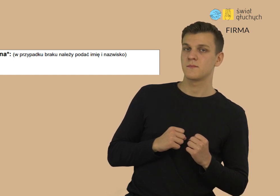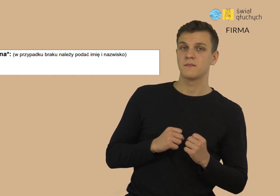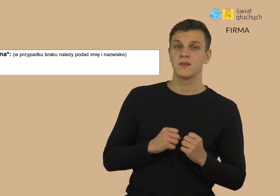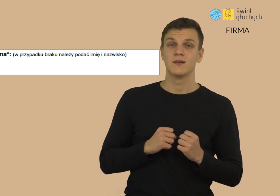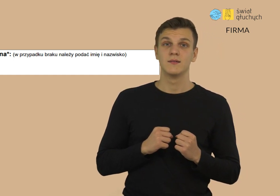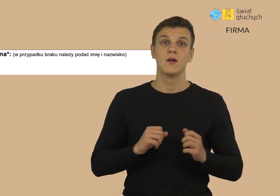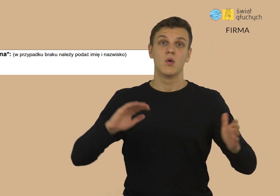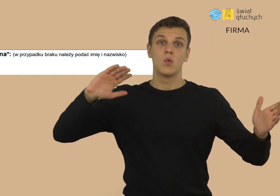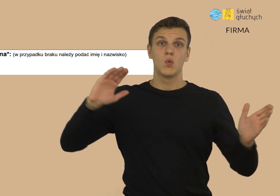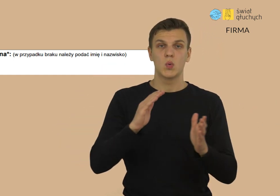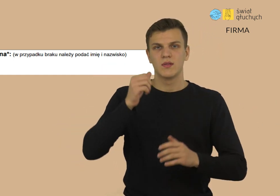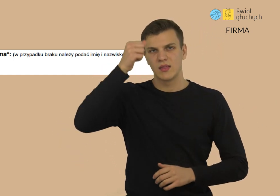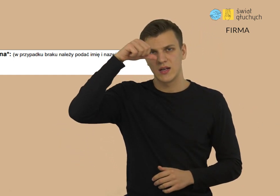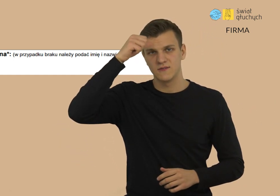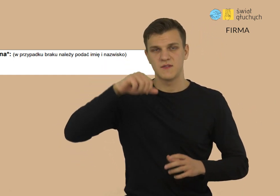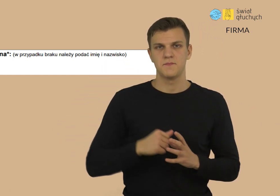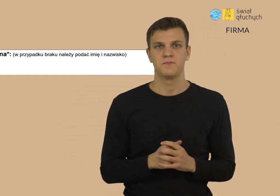7. Nazwa skrócona.